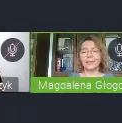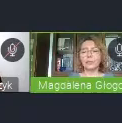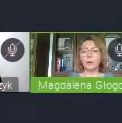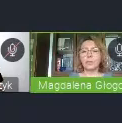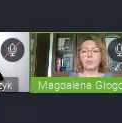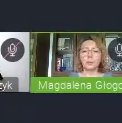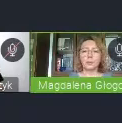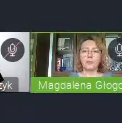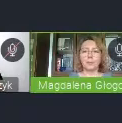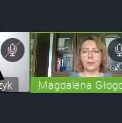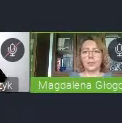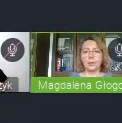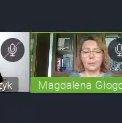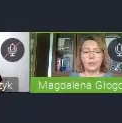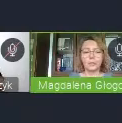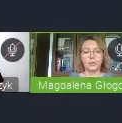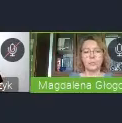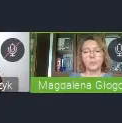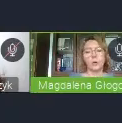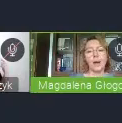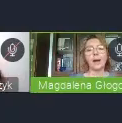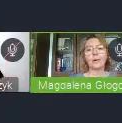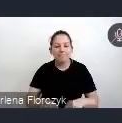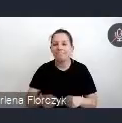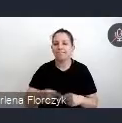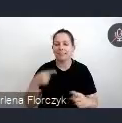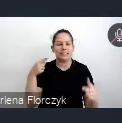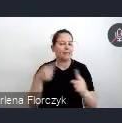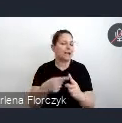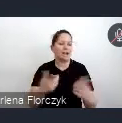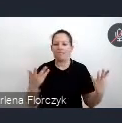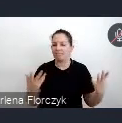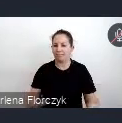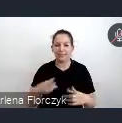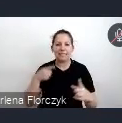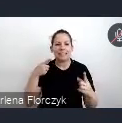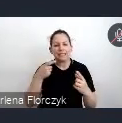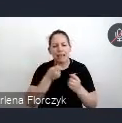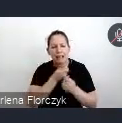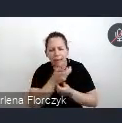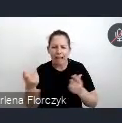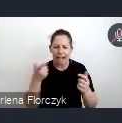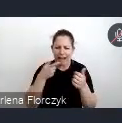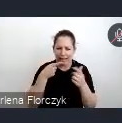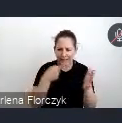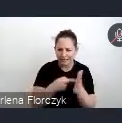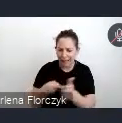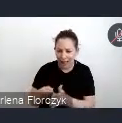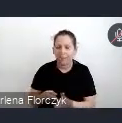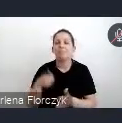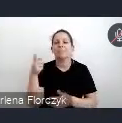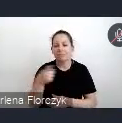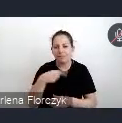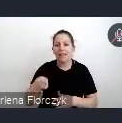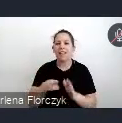Szanowni państwo, przybywam dzisiaj do państwa z misją, a konkretnie z misjami. Z misjami Unii Europejskiej dla polskich miast i regionów.